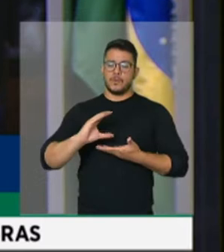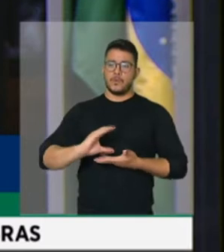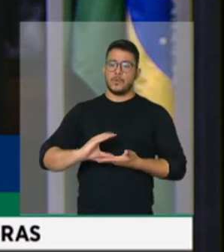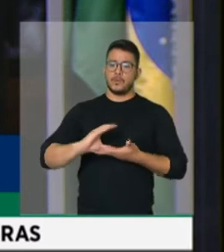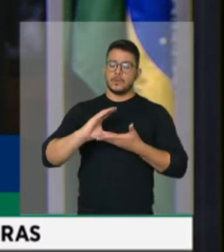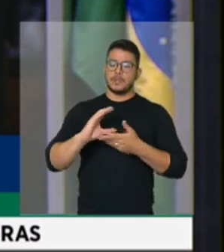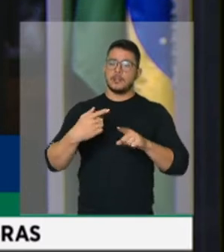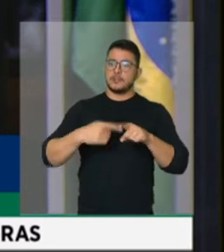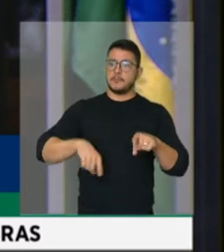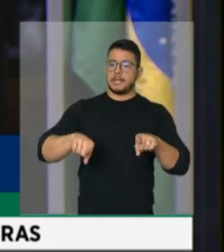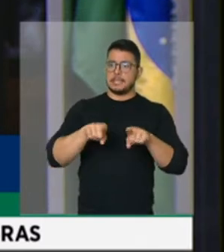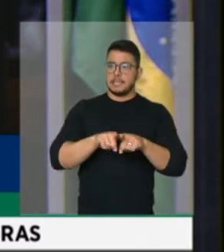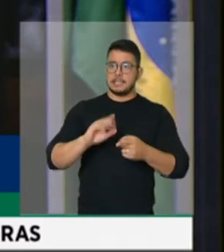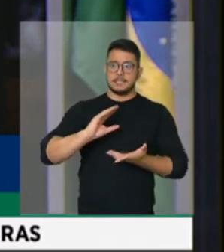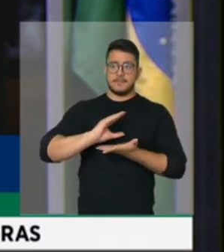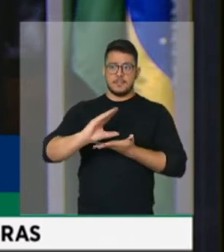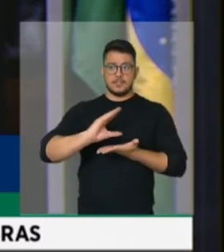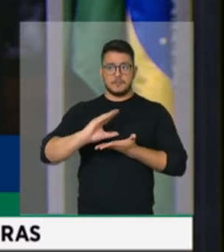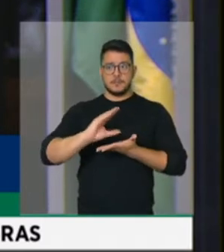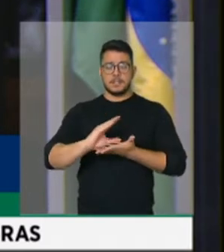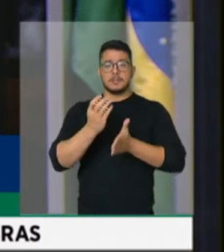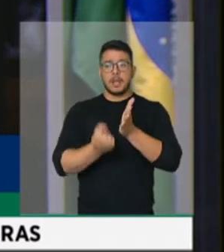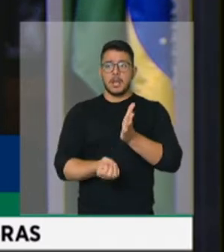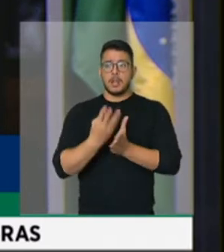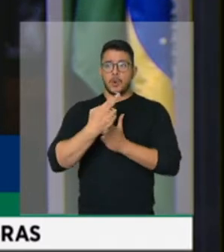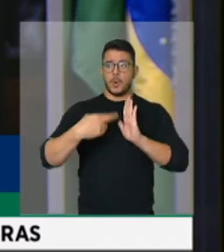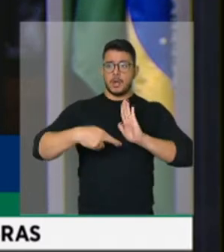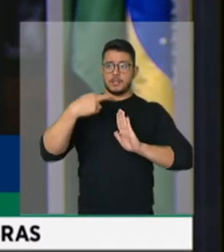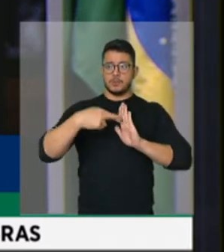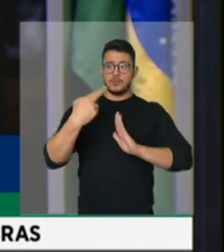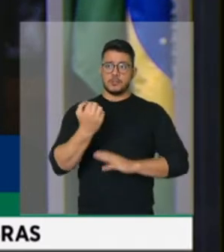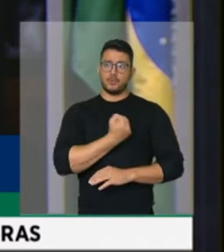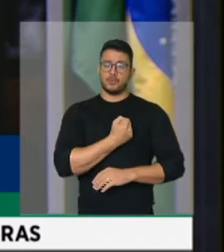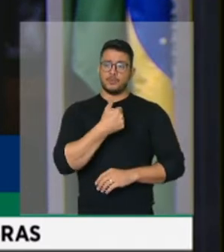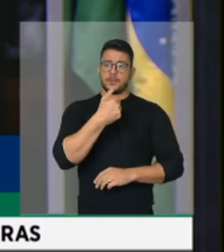DEVERIAM SER APROVADAS PELO CONGRESSO NACIONAL. DURANTE O GOVERNO DO EX-PRESIDENTE MICHEL TEMER O CONSELHO